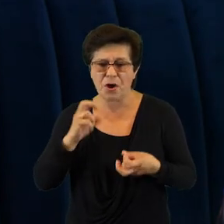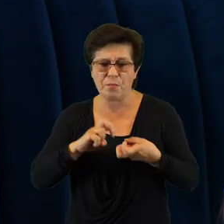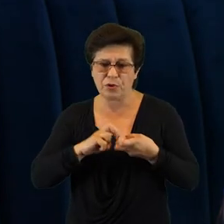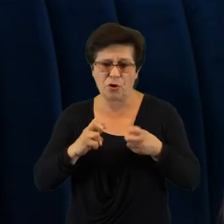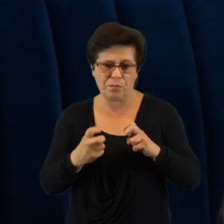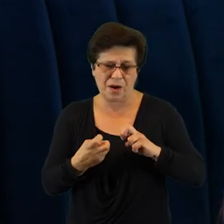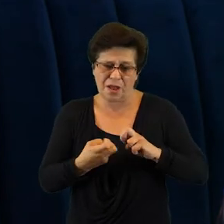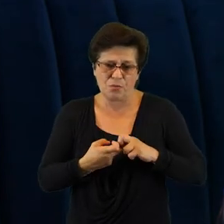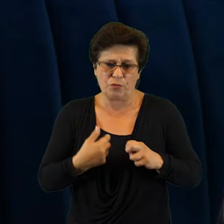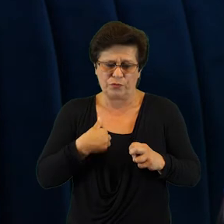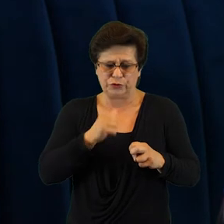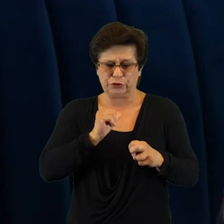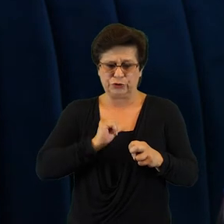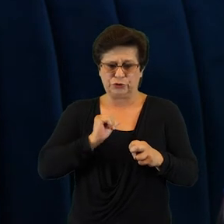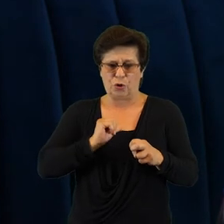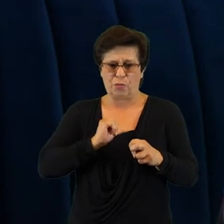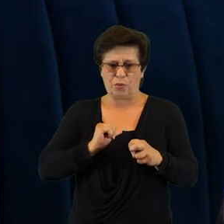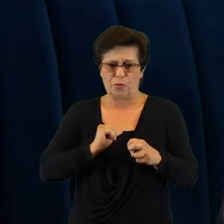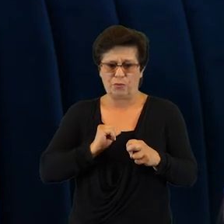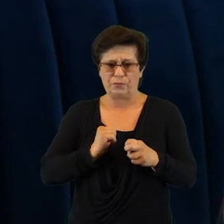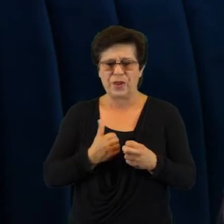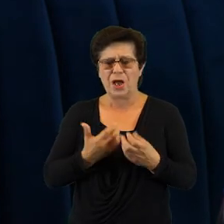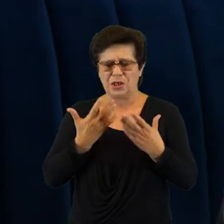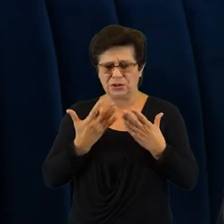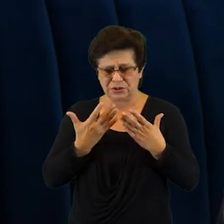w takim sensie, że czuł się absolutnie Polakiem